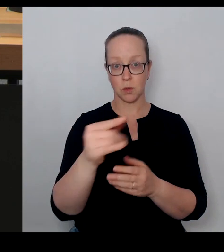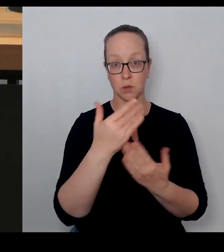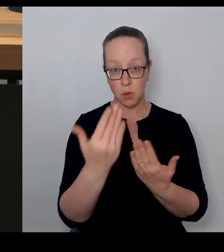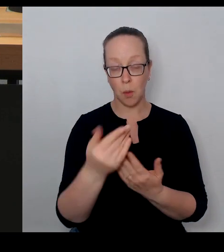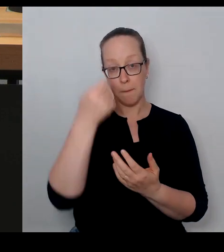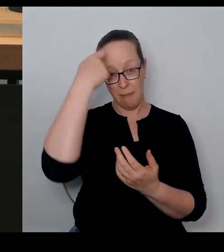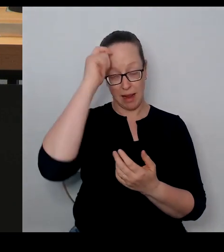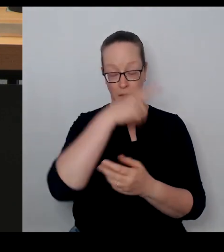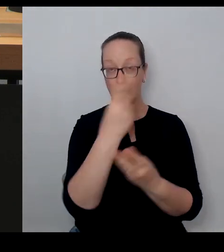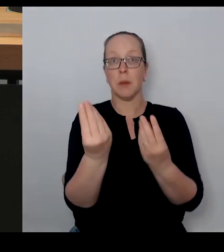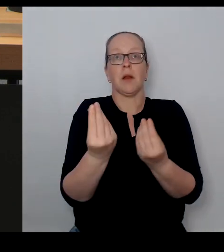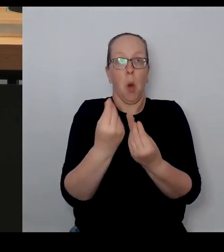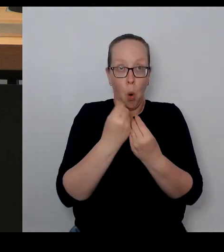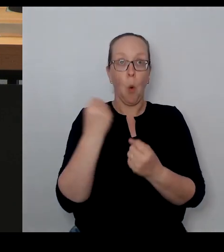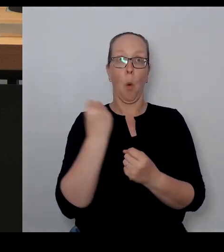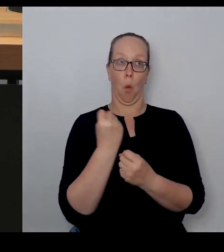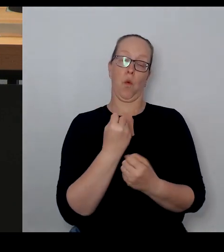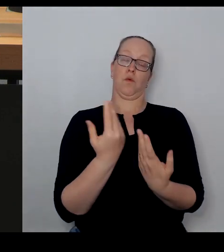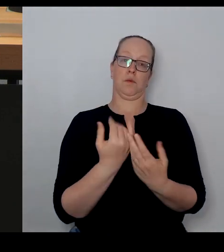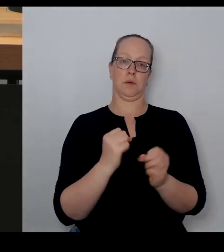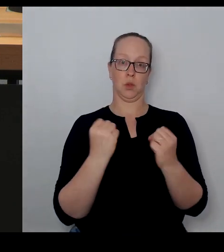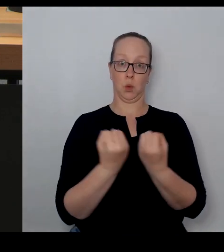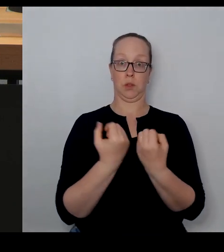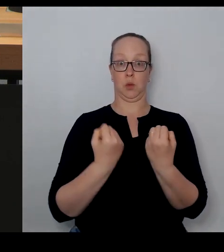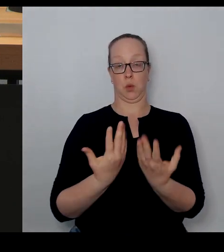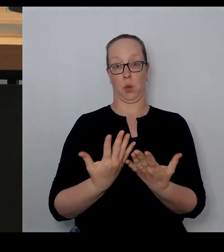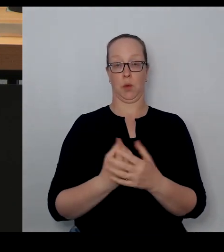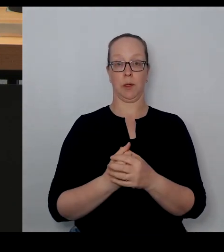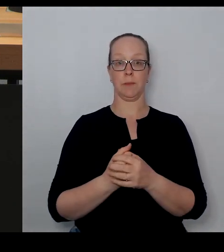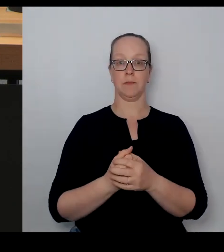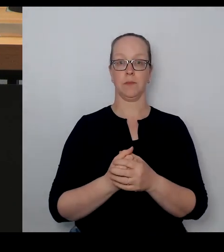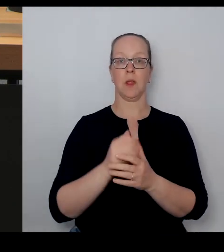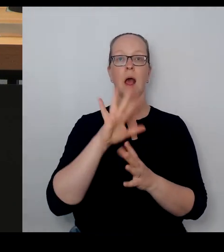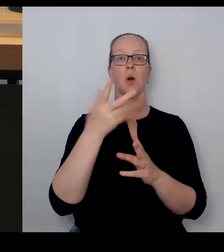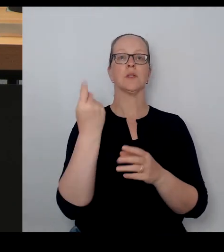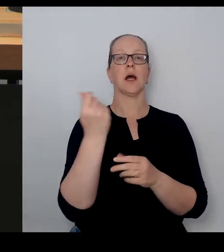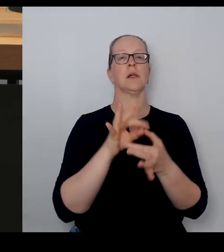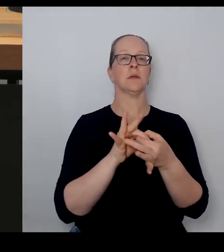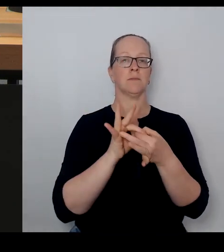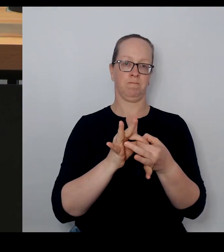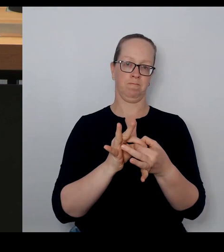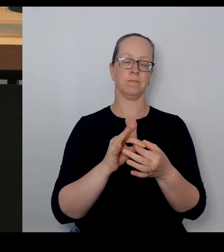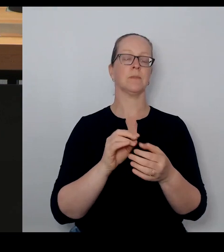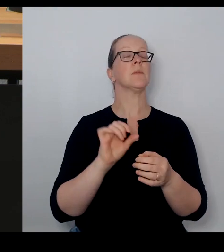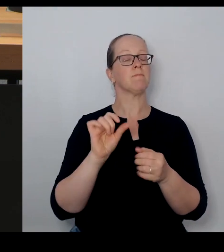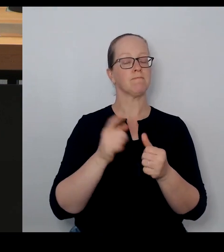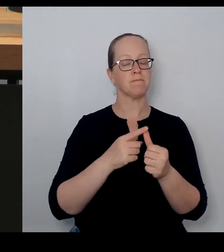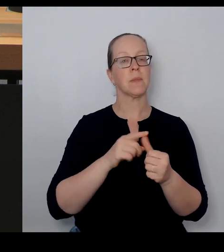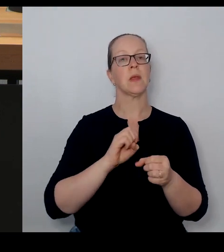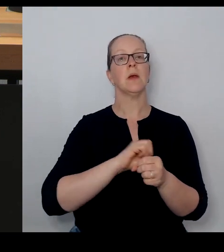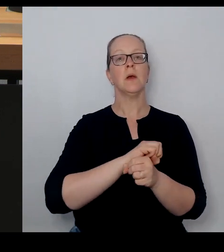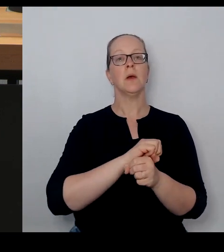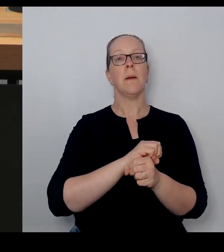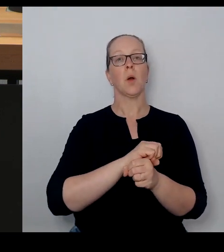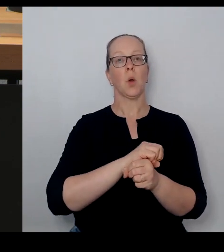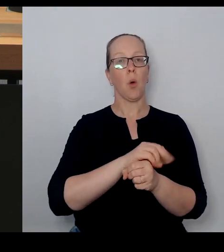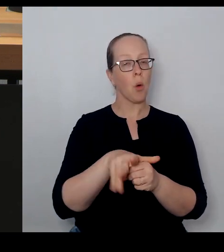der zunächst aufgrund der Pandemie einen erheblichen kreditfinanzierten Ausgabenzuwachs, für den es breiten Konsens gab im Land, im Bund und